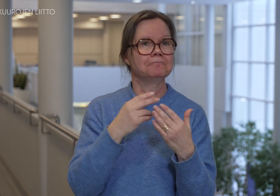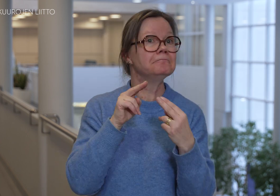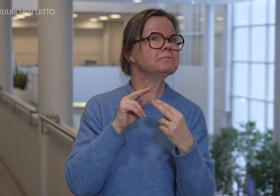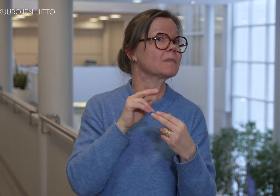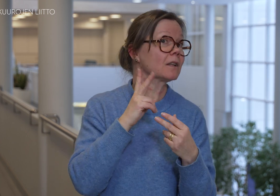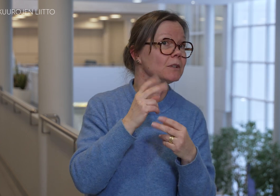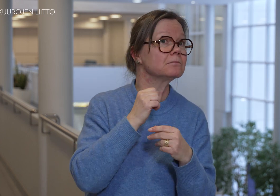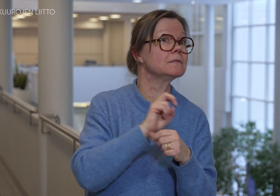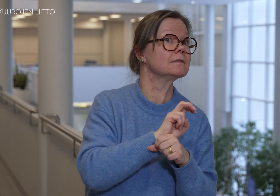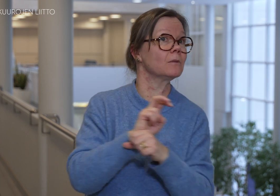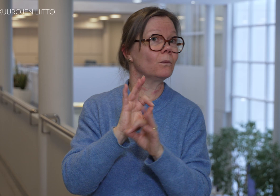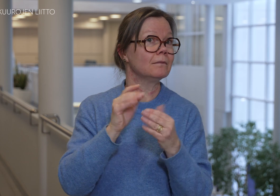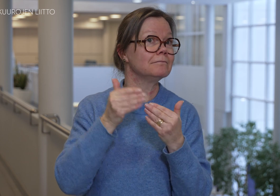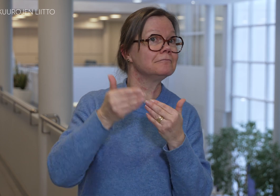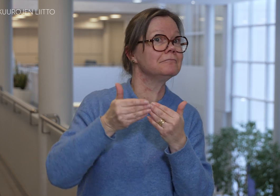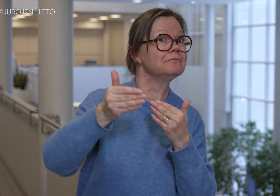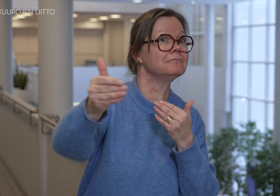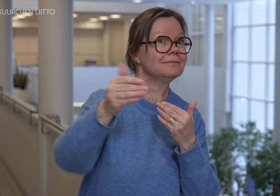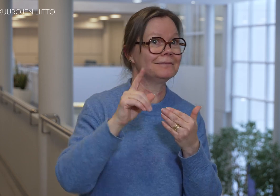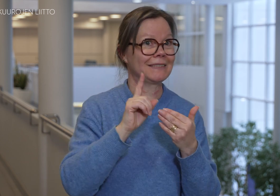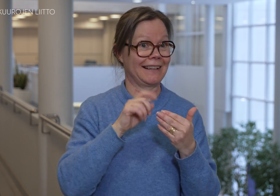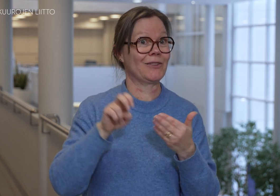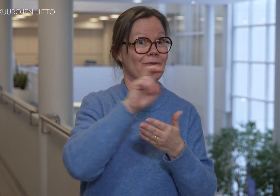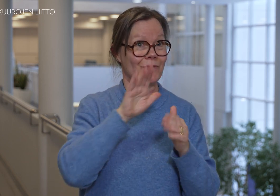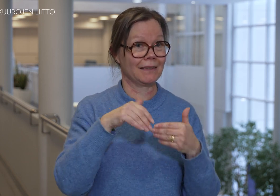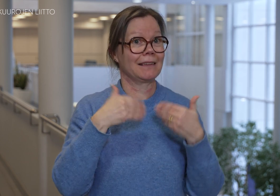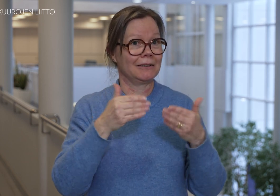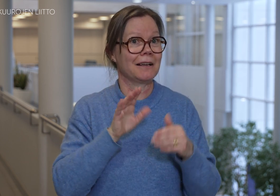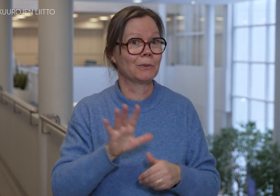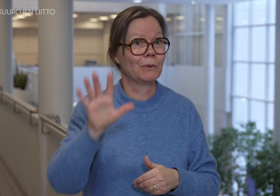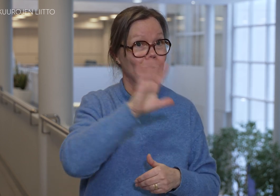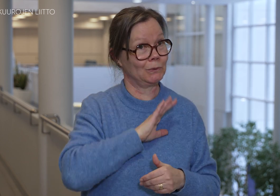Seuraamme toki myös, miten hyvinvointialueilla sujuu, että -